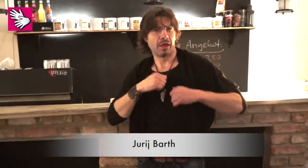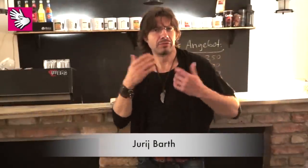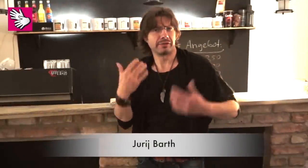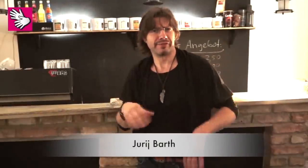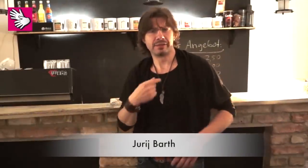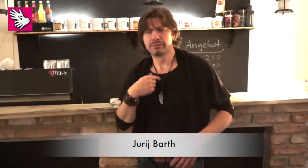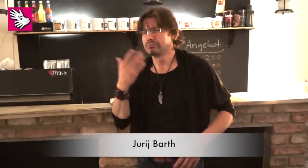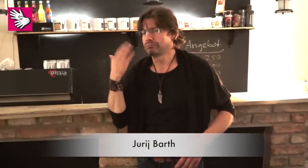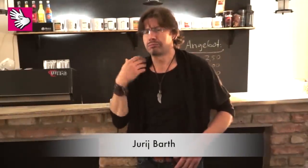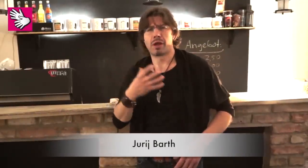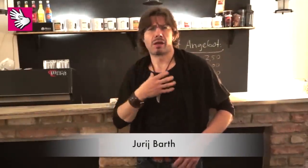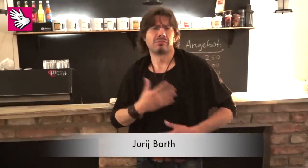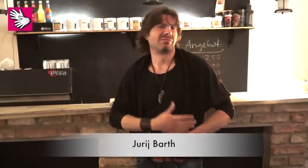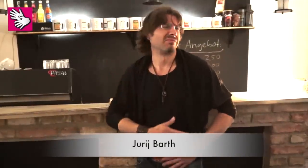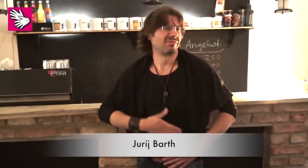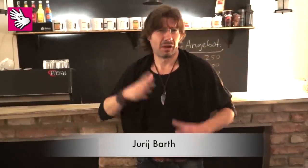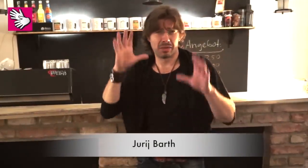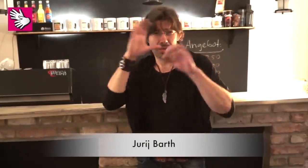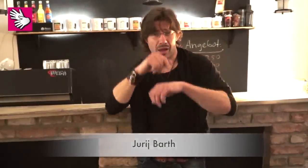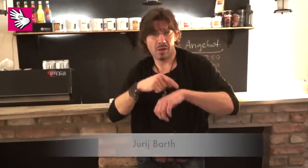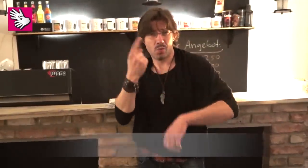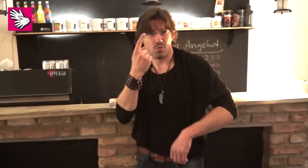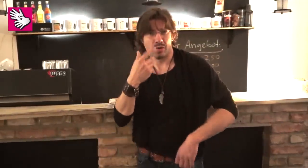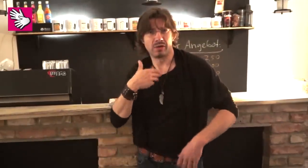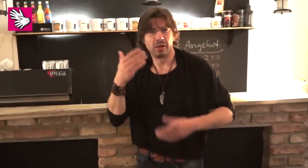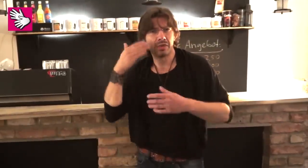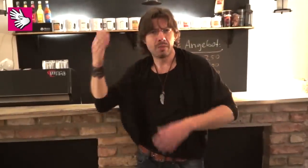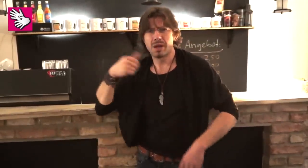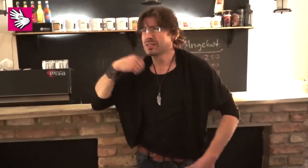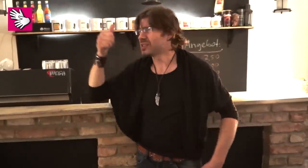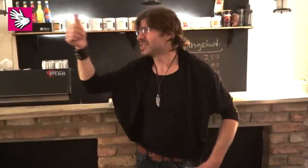Ich hatte mal die Situation, dass es mir nachts total schlecht ging. Ich habe dann beim Nachbarn geklingelt,